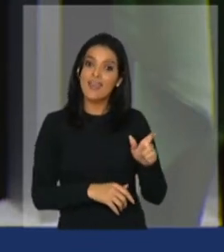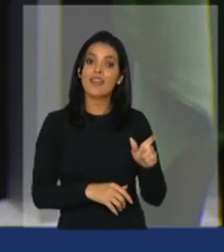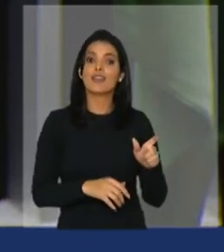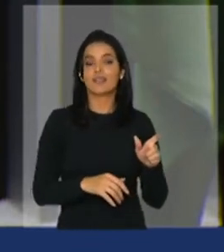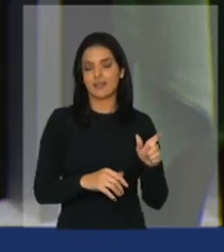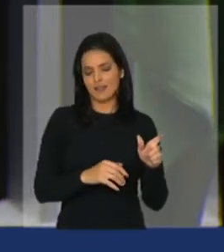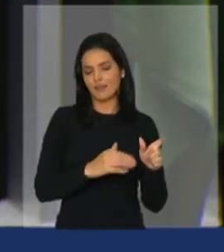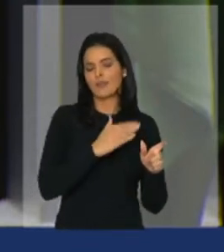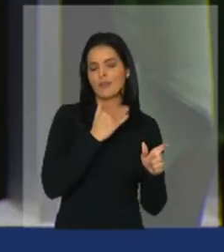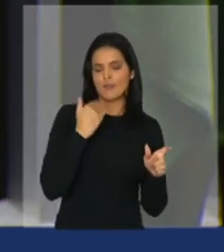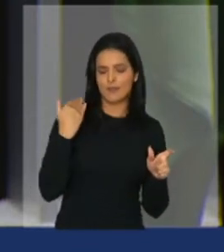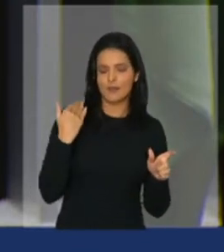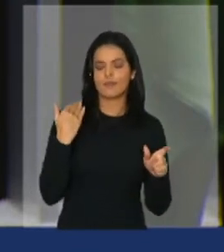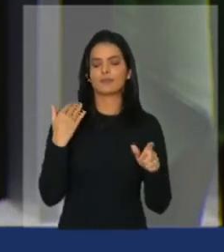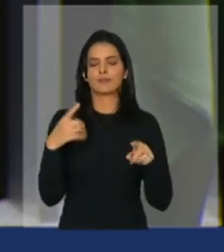FOI TAMBÉM, É , UM... UM MINISTRO DA CULTURA, DO